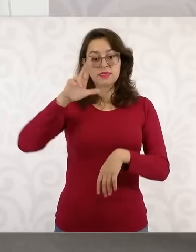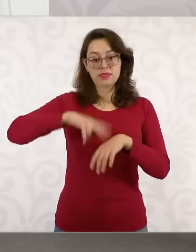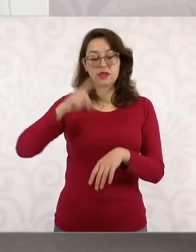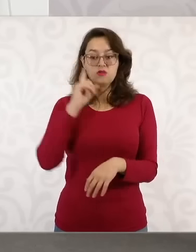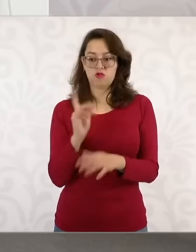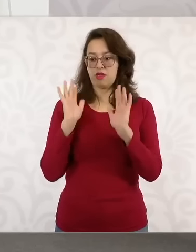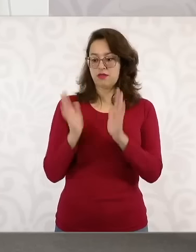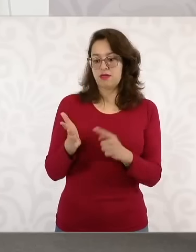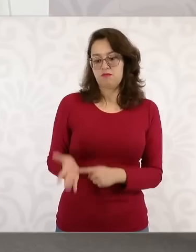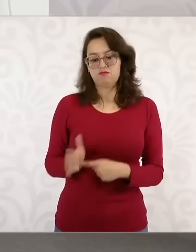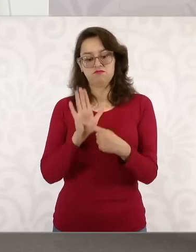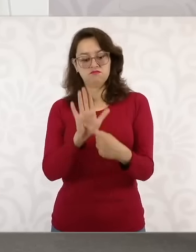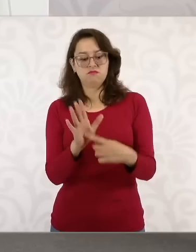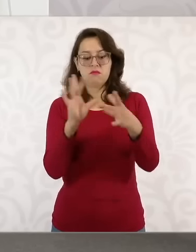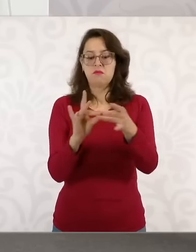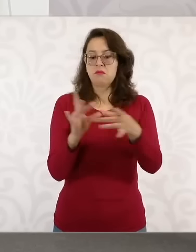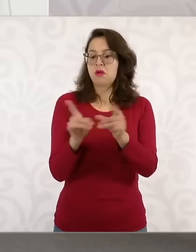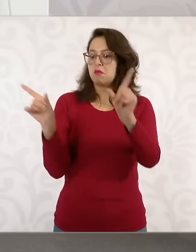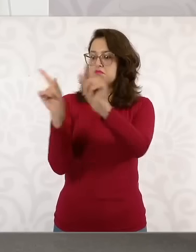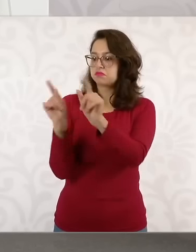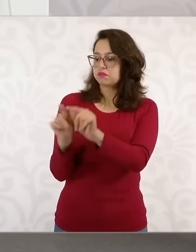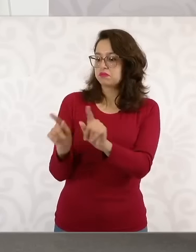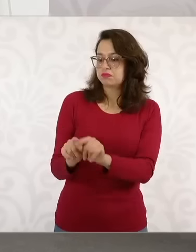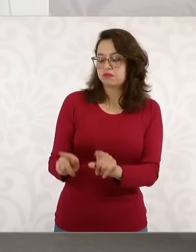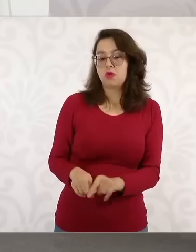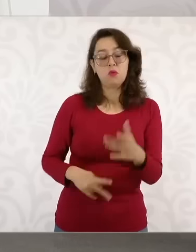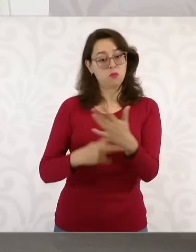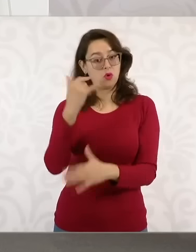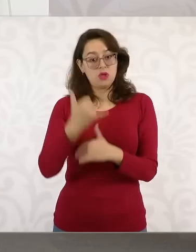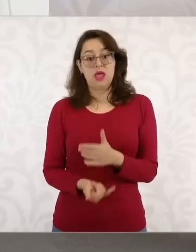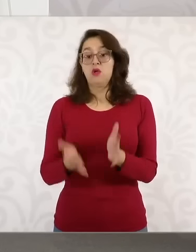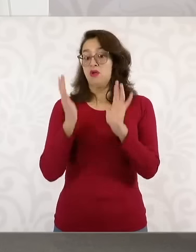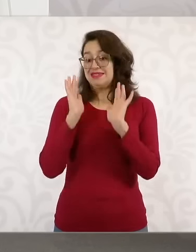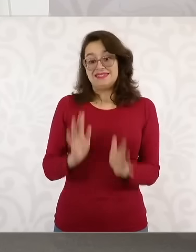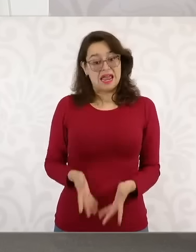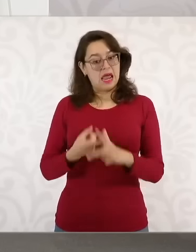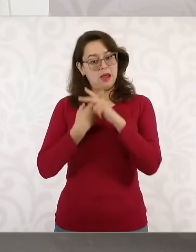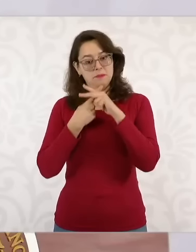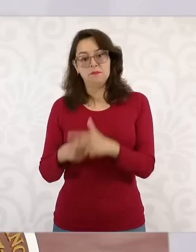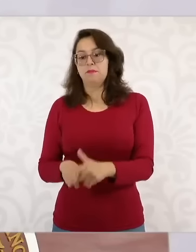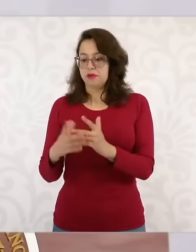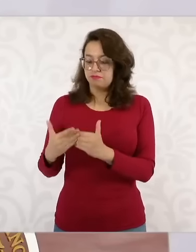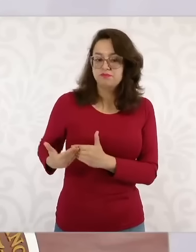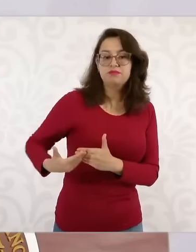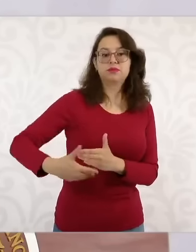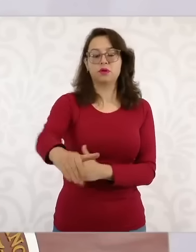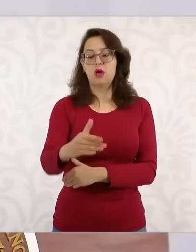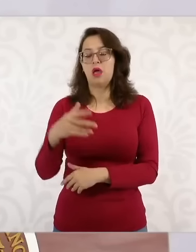inversiones públicas que ya están en marcha, que ya se ya iniciaron para garantizar este 54%